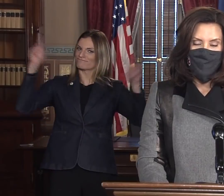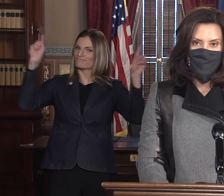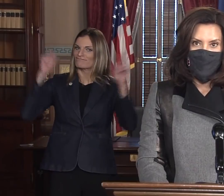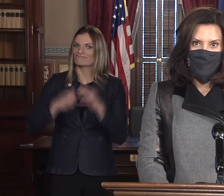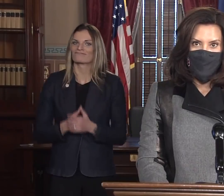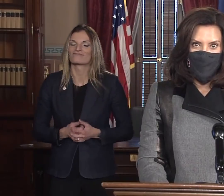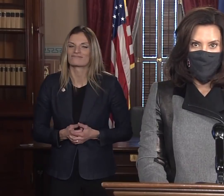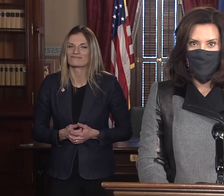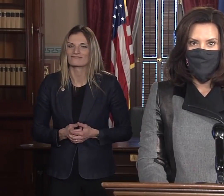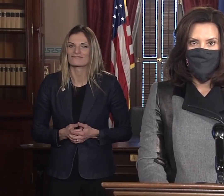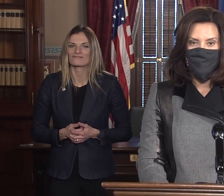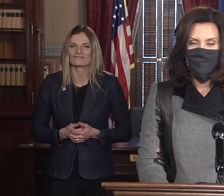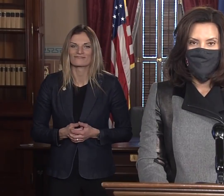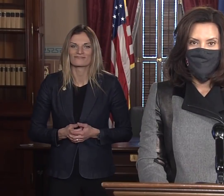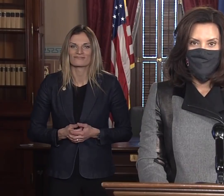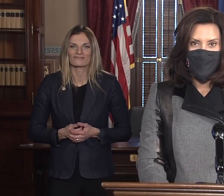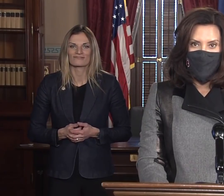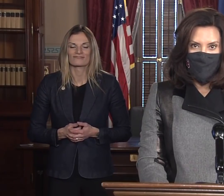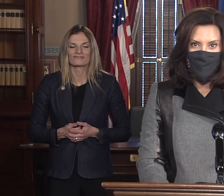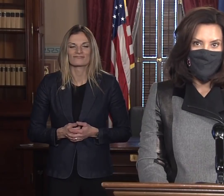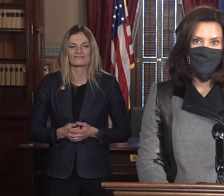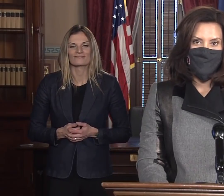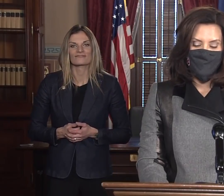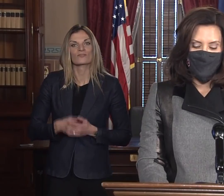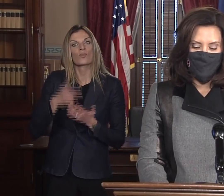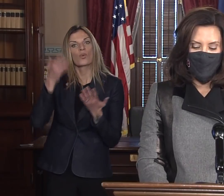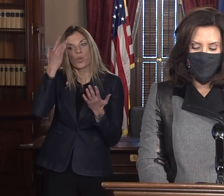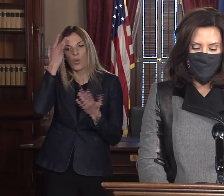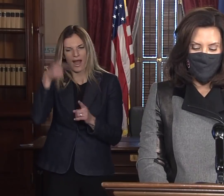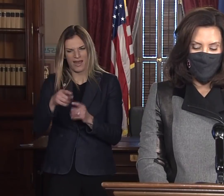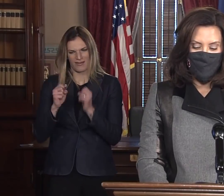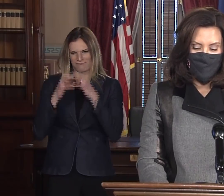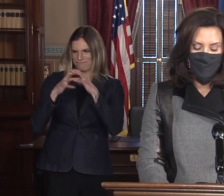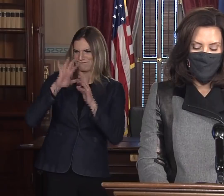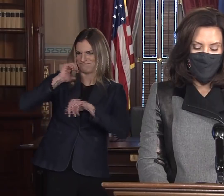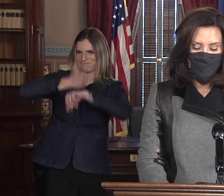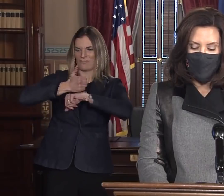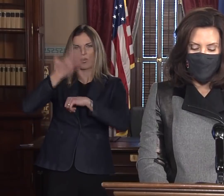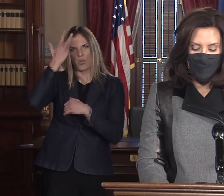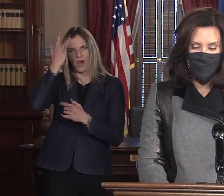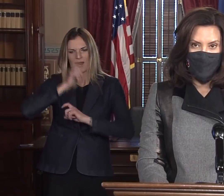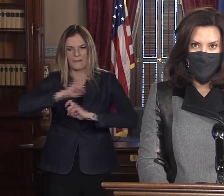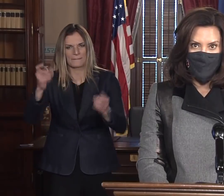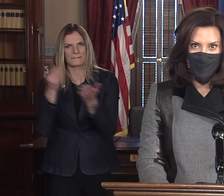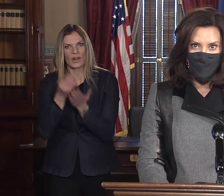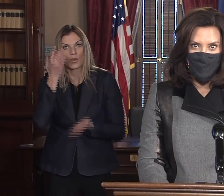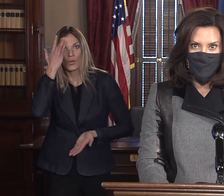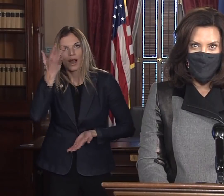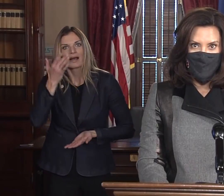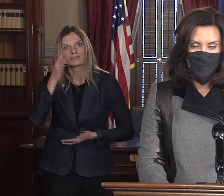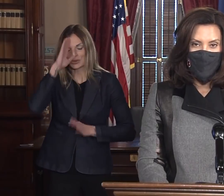BUSINESS RELIEF PROGRAM BASED ON OUR SUCCESS. THESE PROGRAMS WERE DESIGNED TO